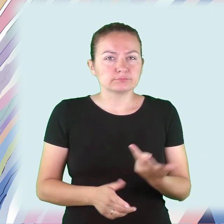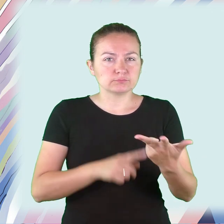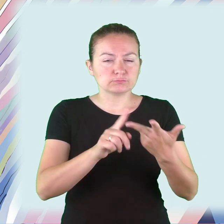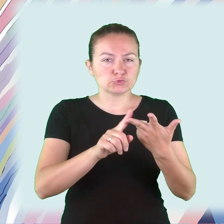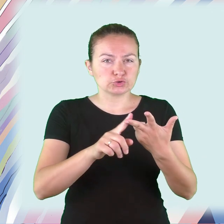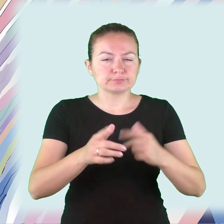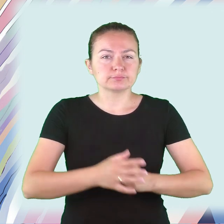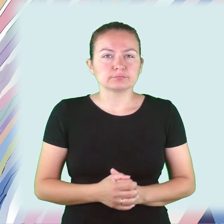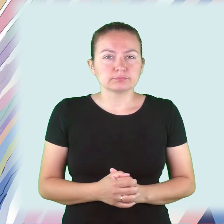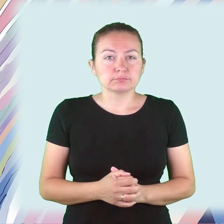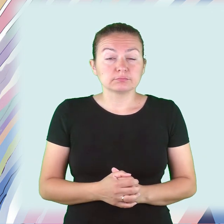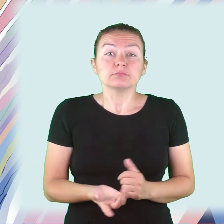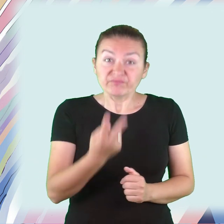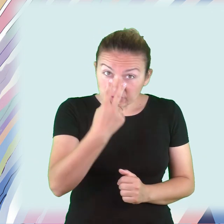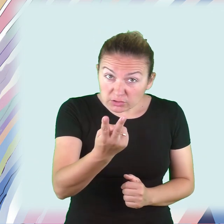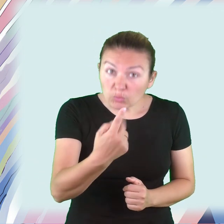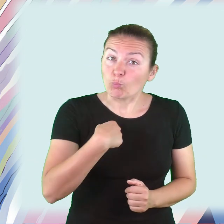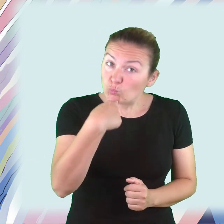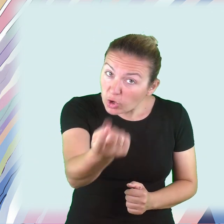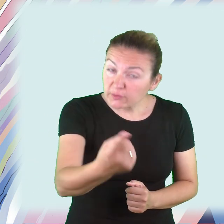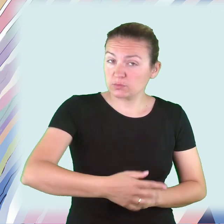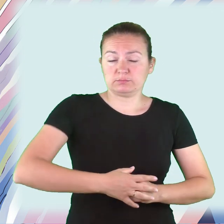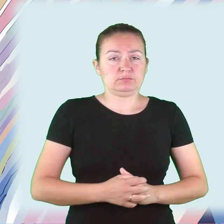3. A widzisz? Mówiłam!